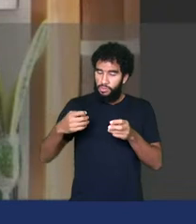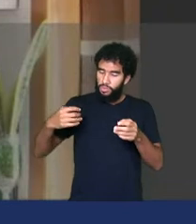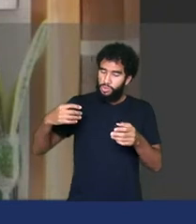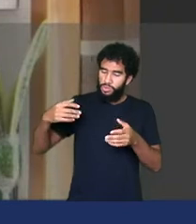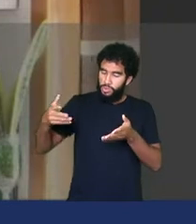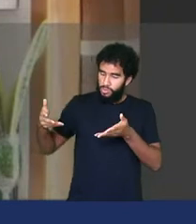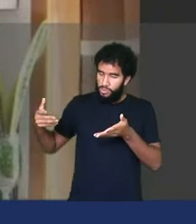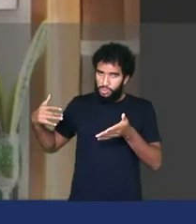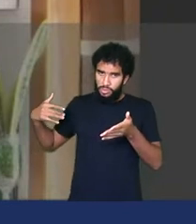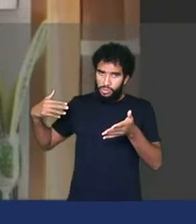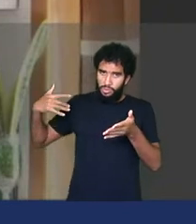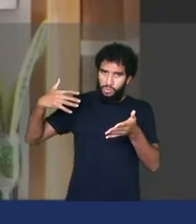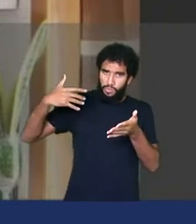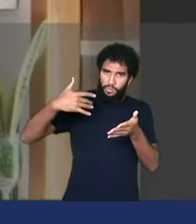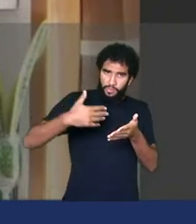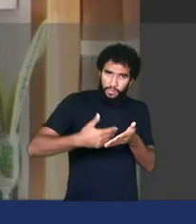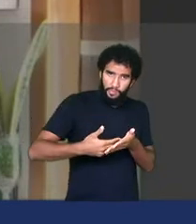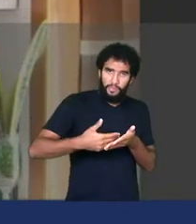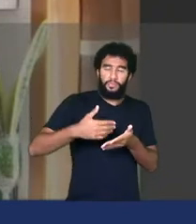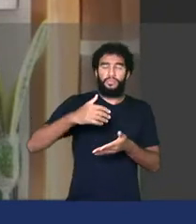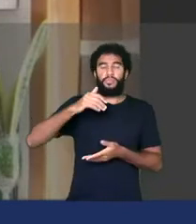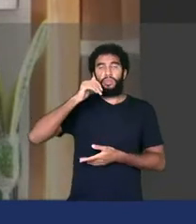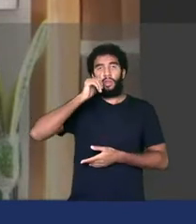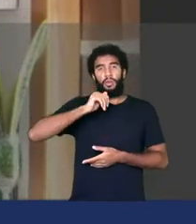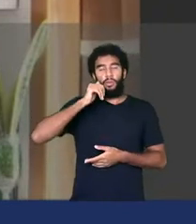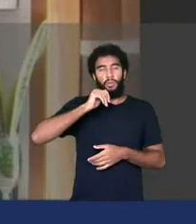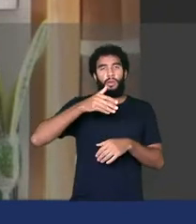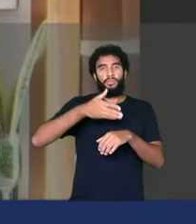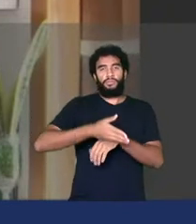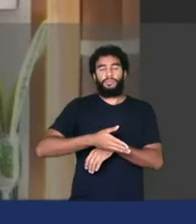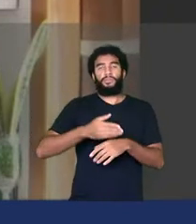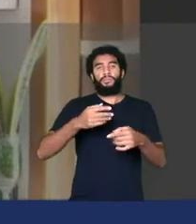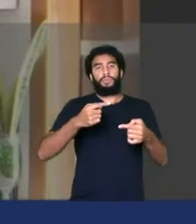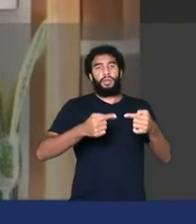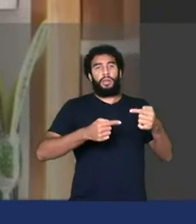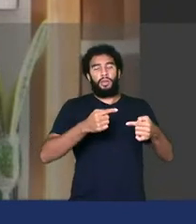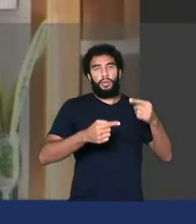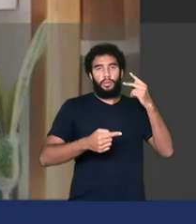SÃO EXATAMENTE 90 ANOS DO VOTO FEMININO NO BRASIL. DE LÁ PARA CÁ TEM SIDO AINDA